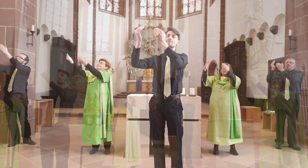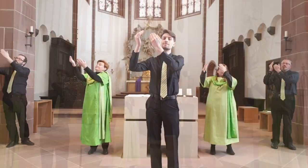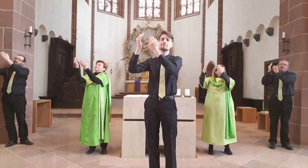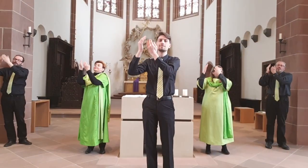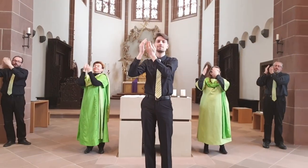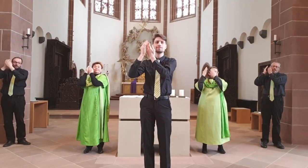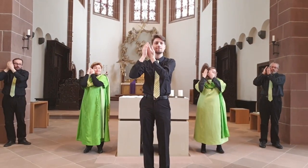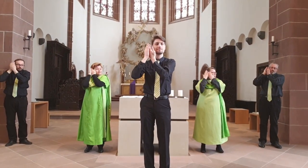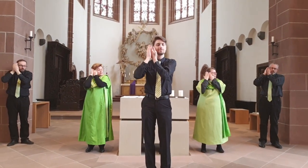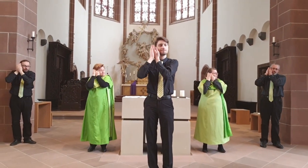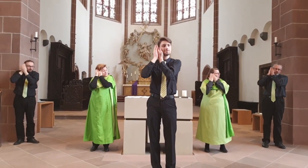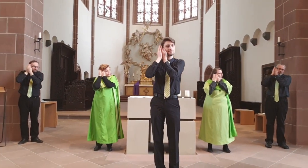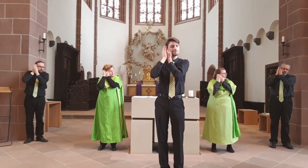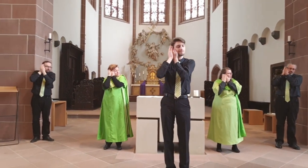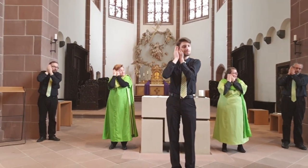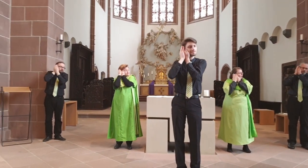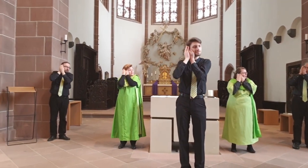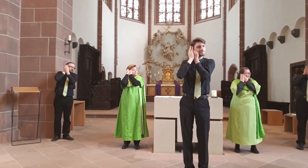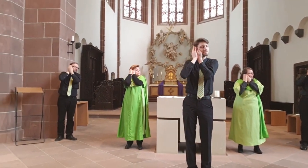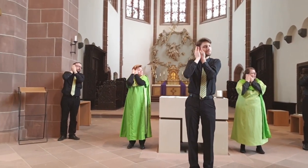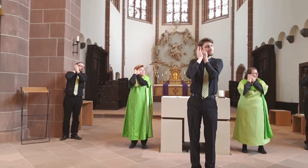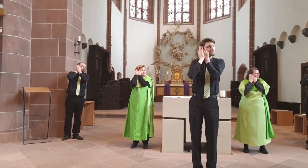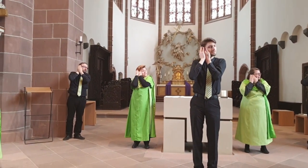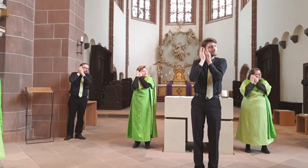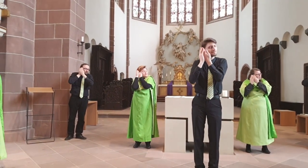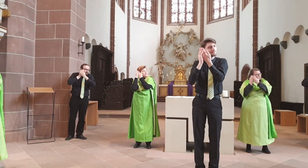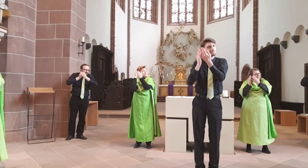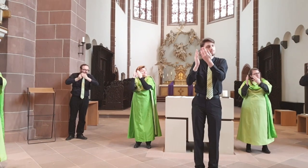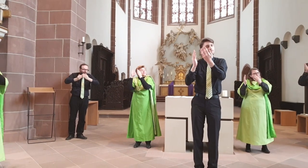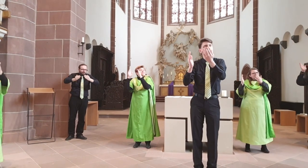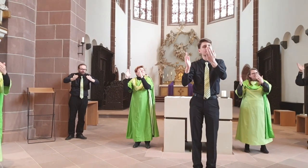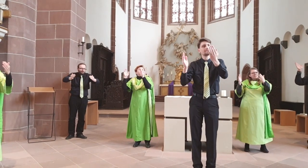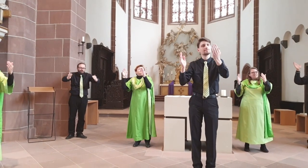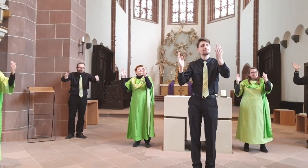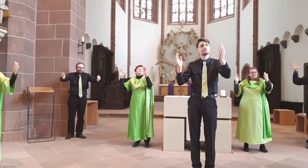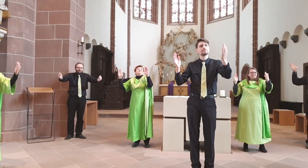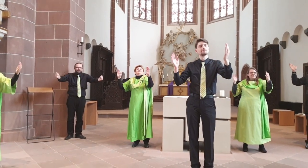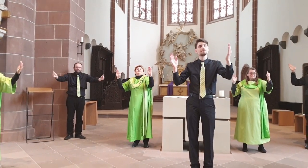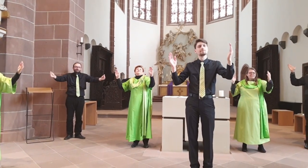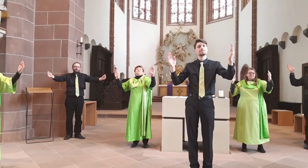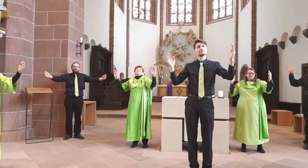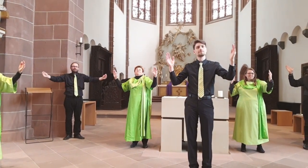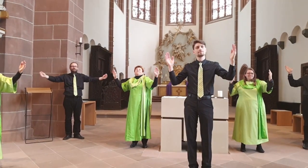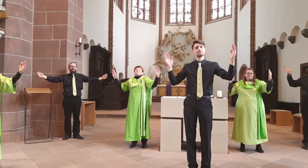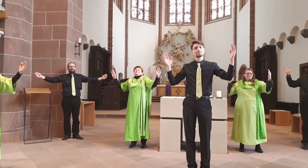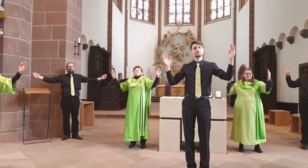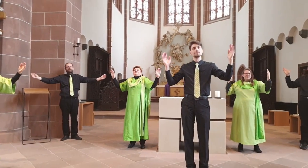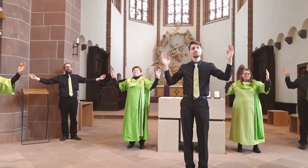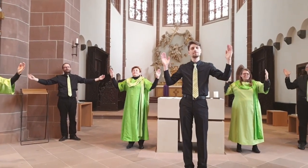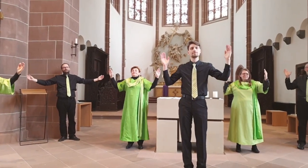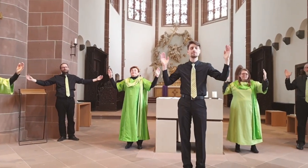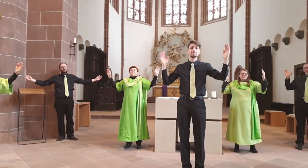Effata – öffne dich!